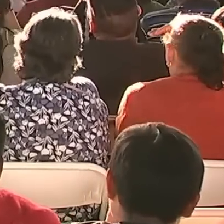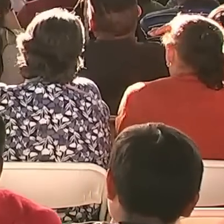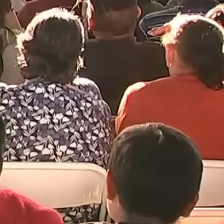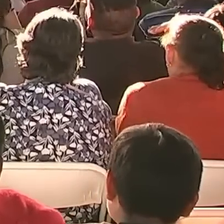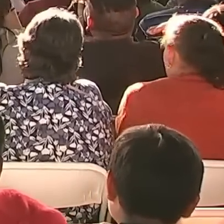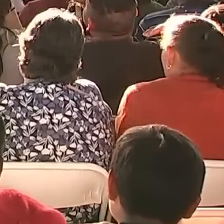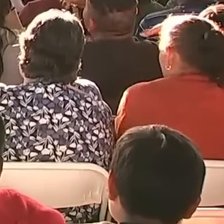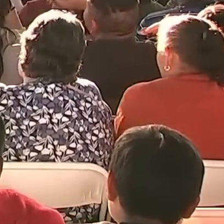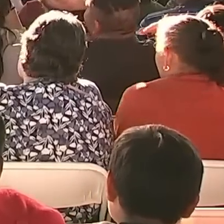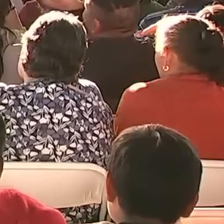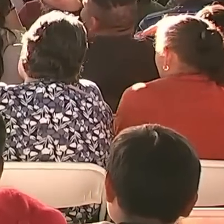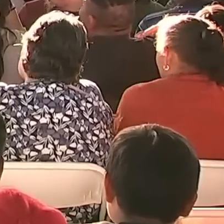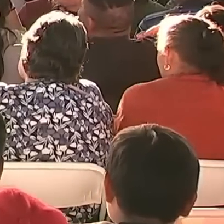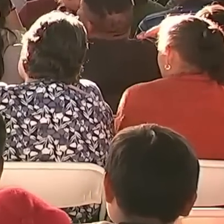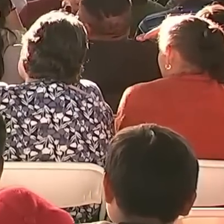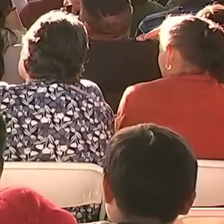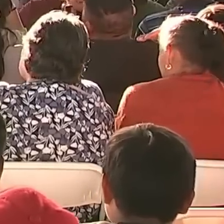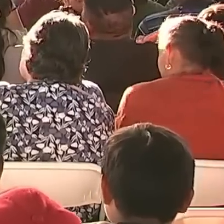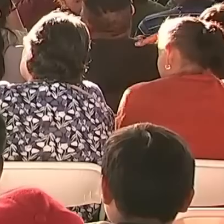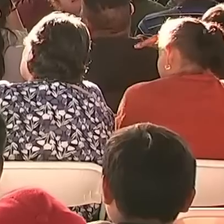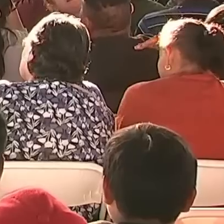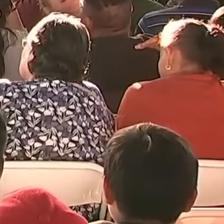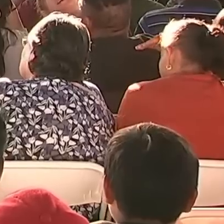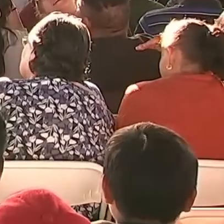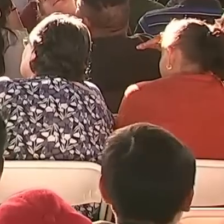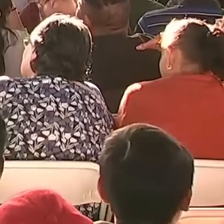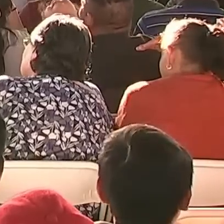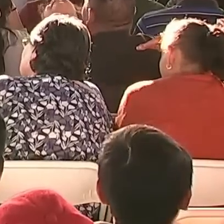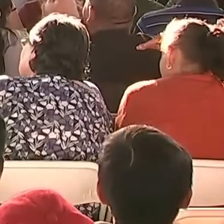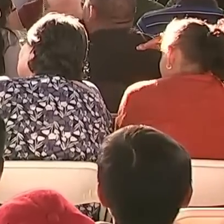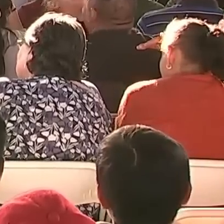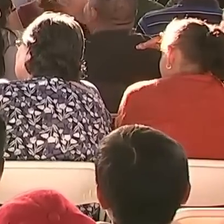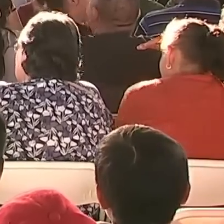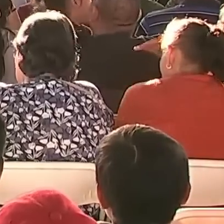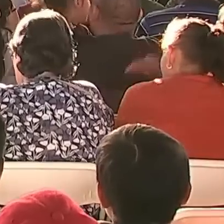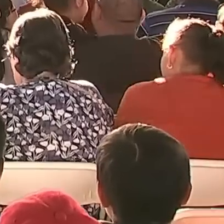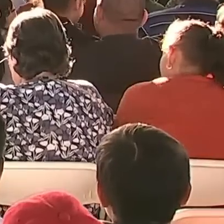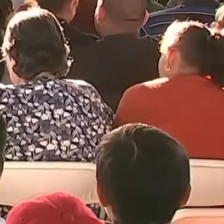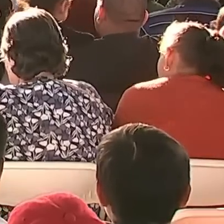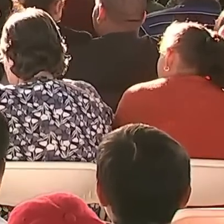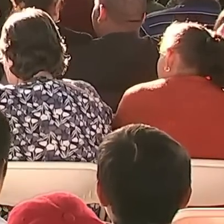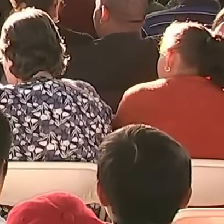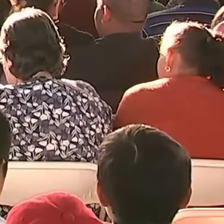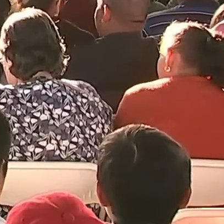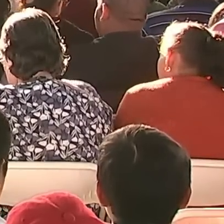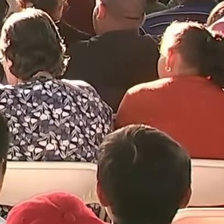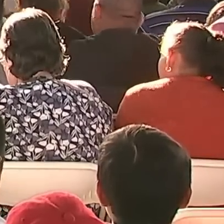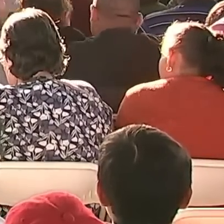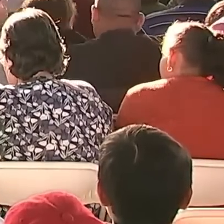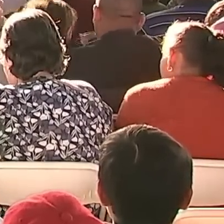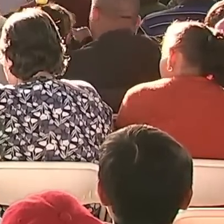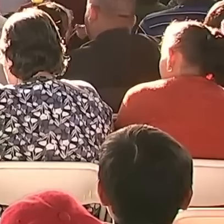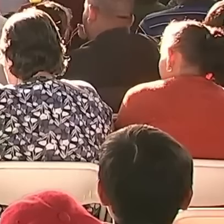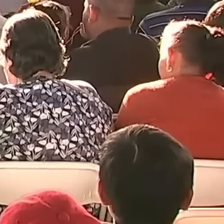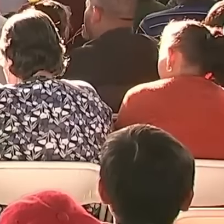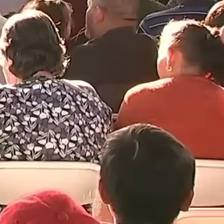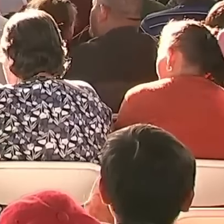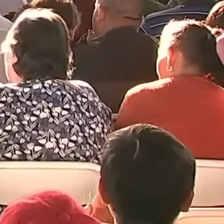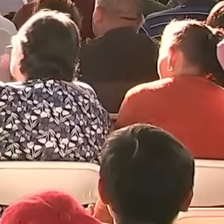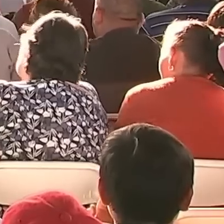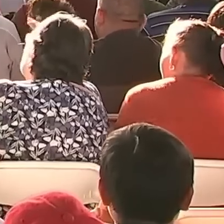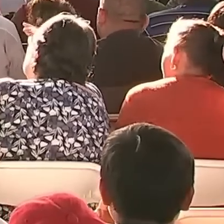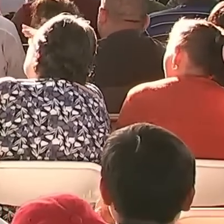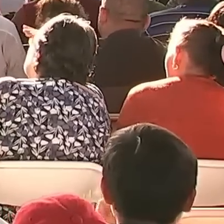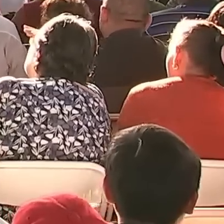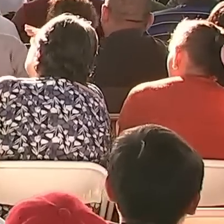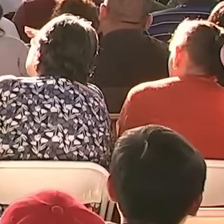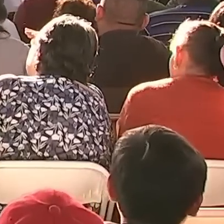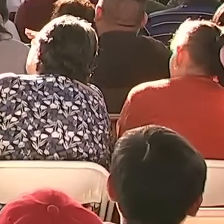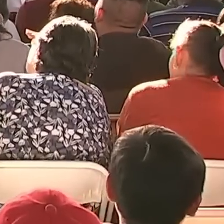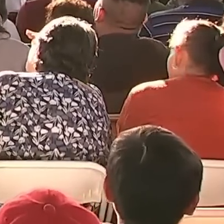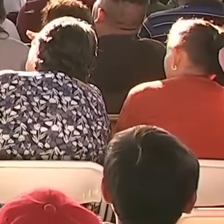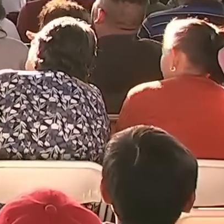Escobar muy buenos días a todas y todos Buenos días gobernadora